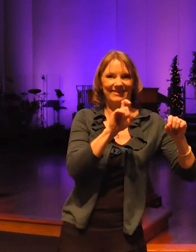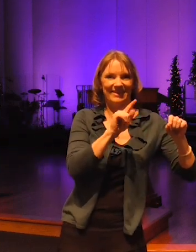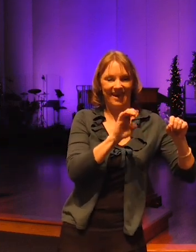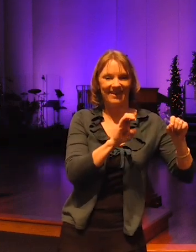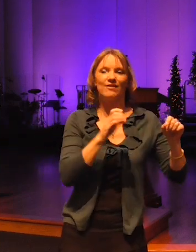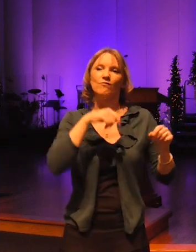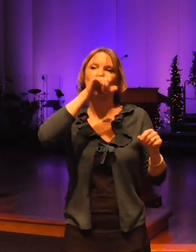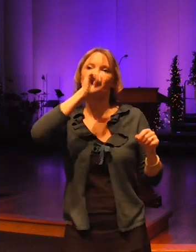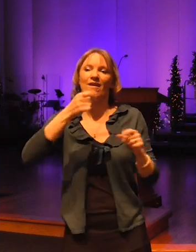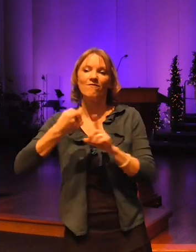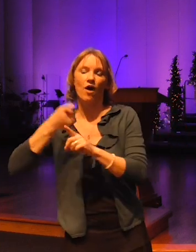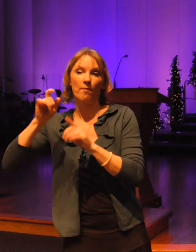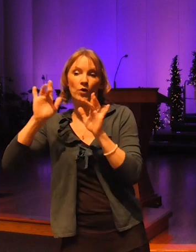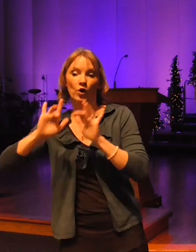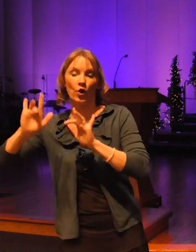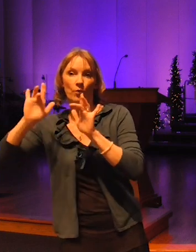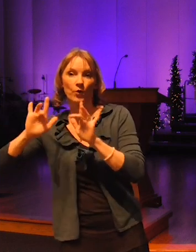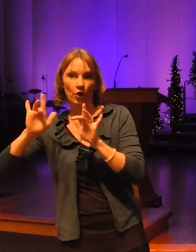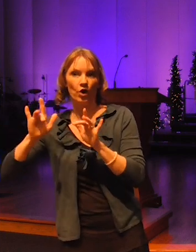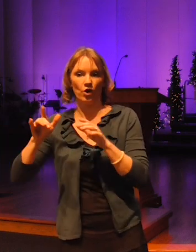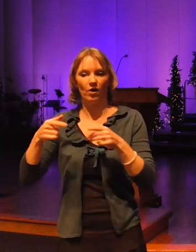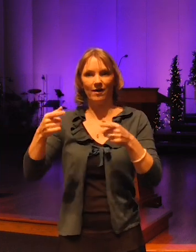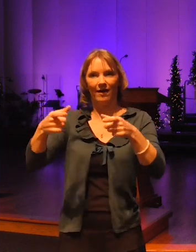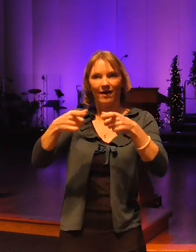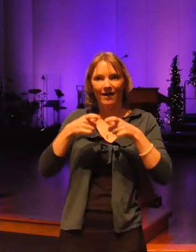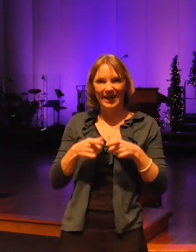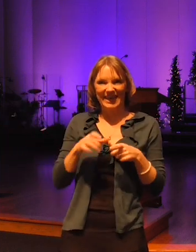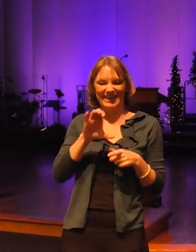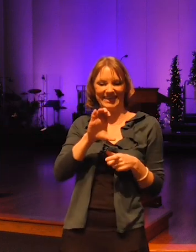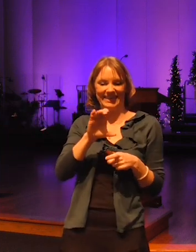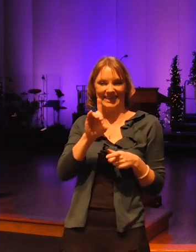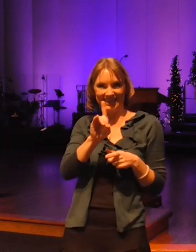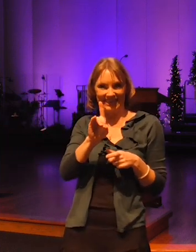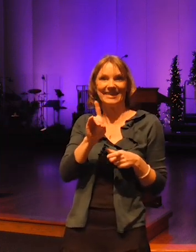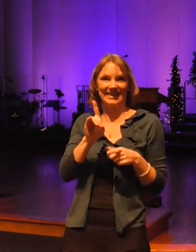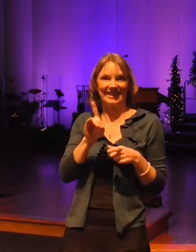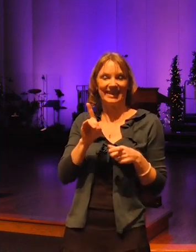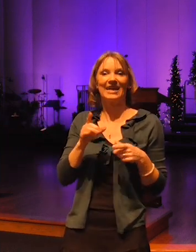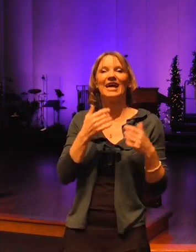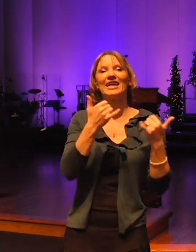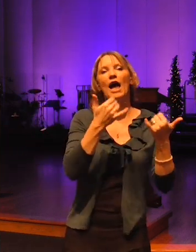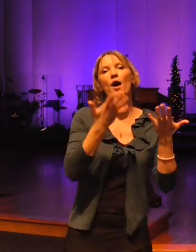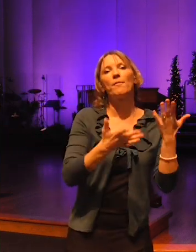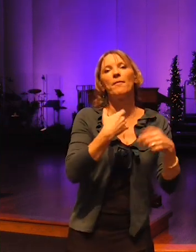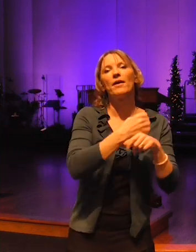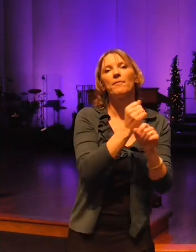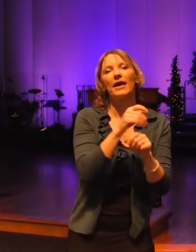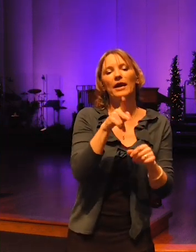el viaje que estoy a punto de emprender y ahora podría hacer una lista de reproducción en Spotify uh, para decirle a la